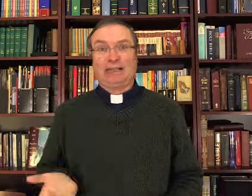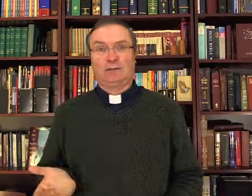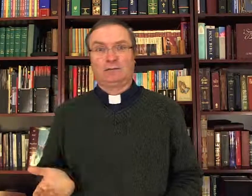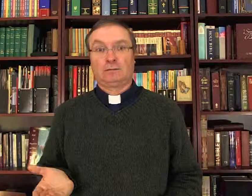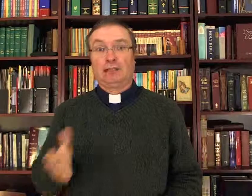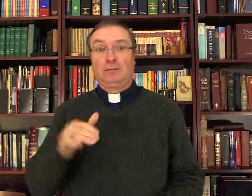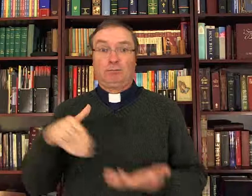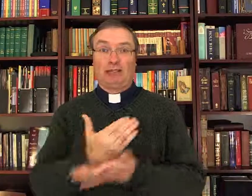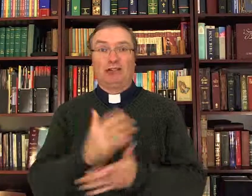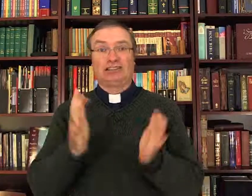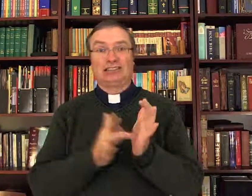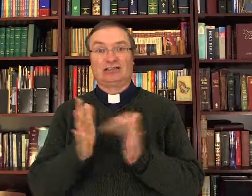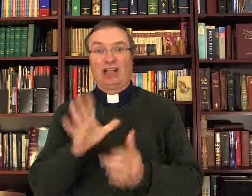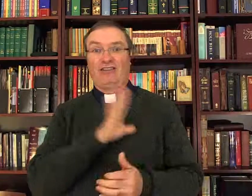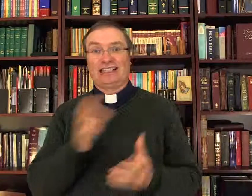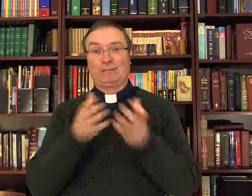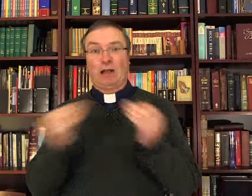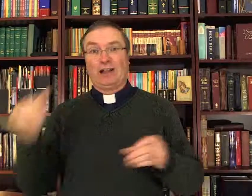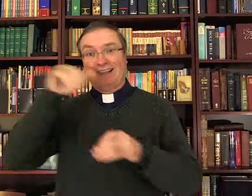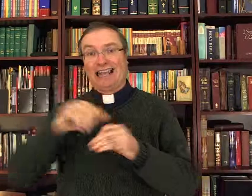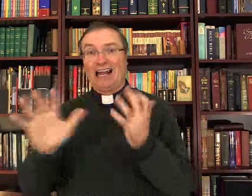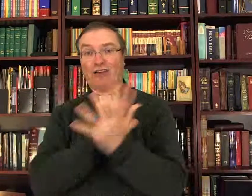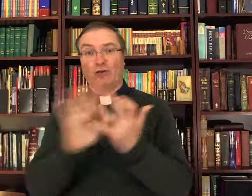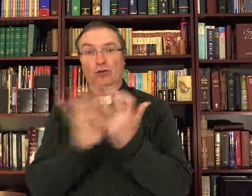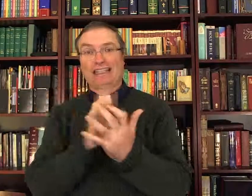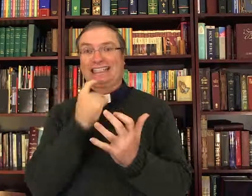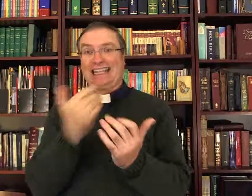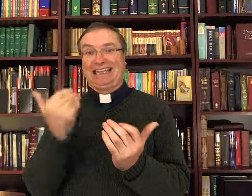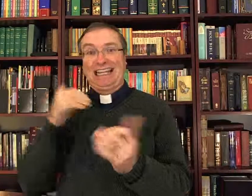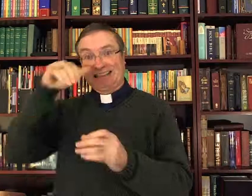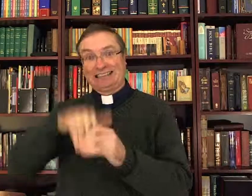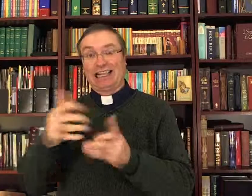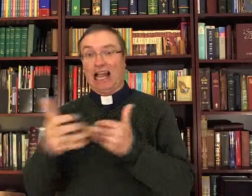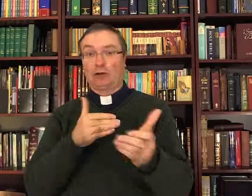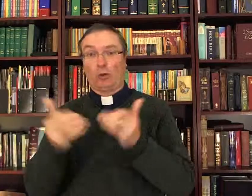car Jésus avait disparu dans la foule qui était à cet endroit.